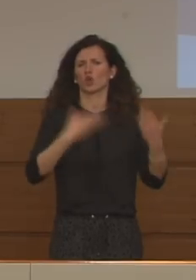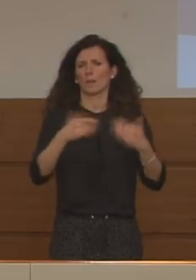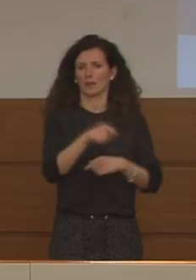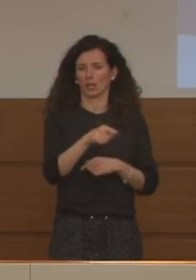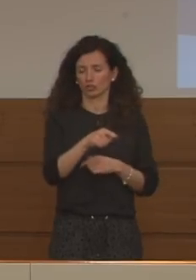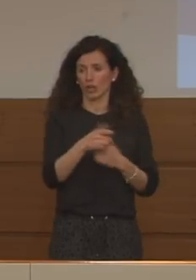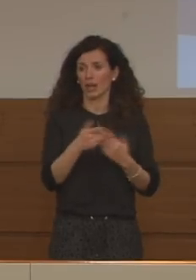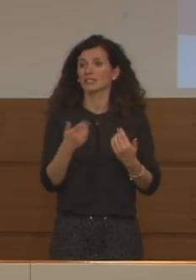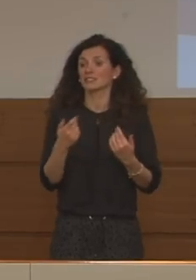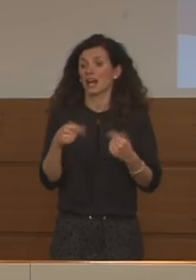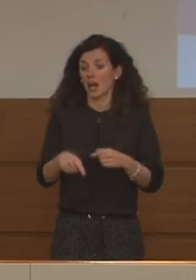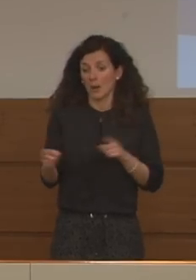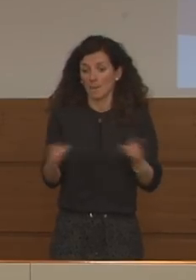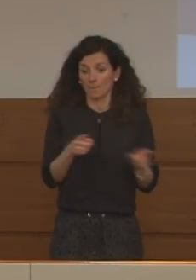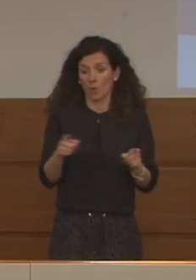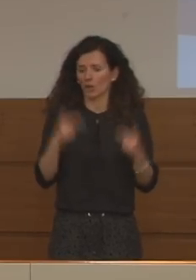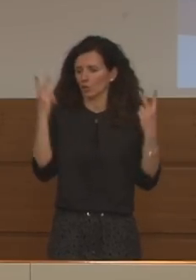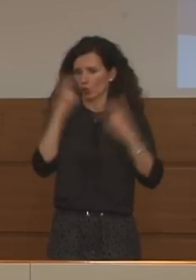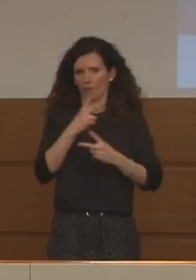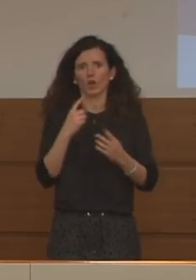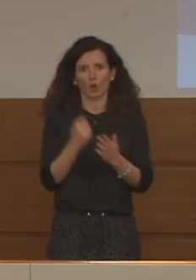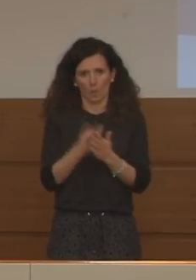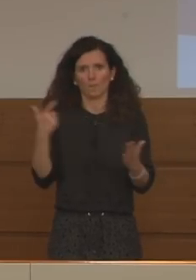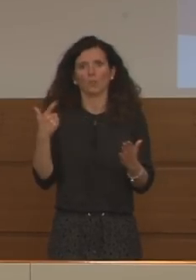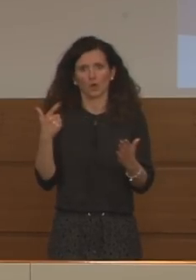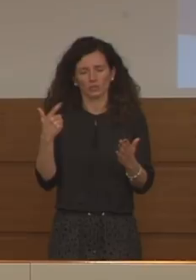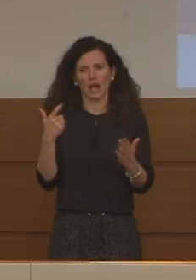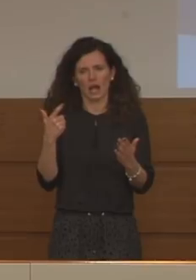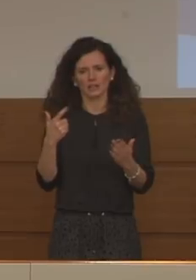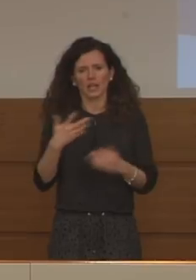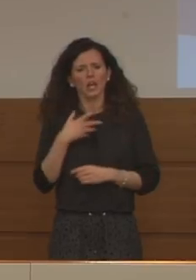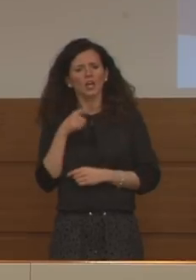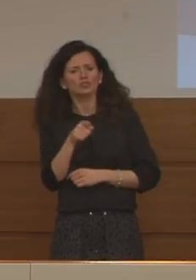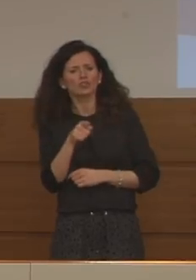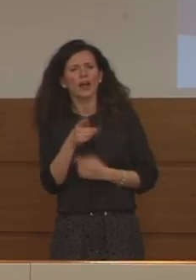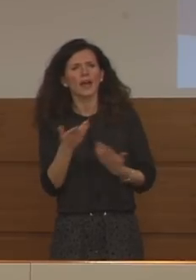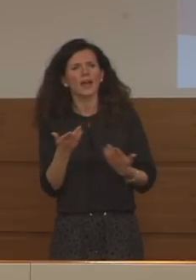sia un momento molto importante perché qui c'è la possibilità veramente per noi